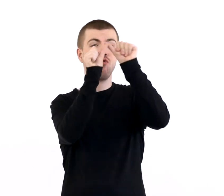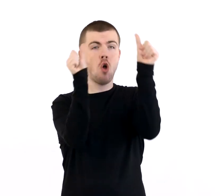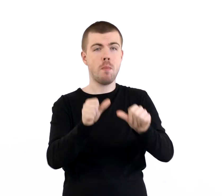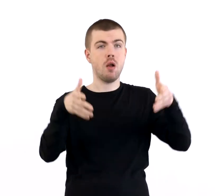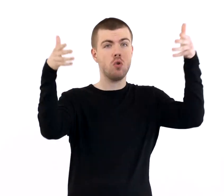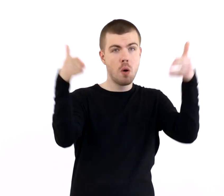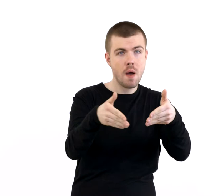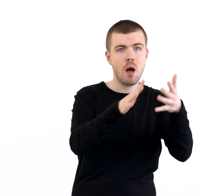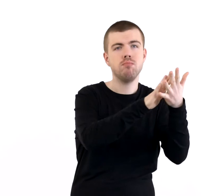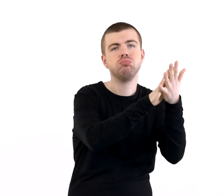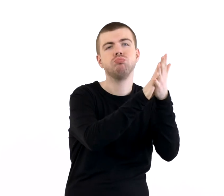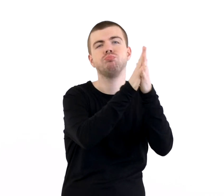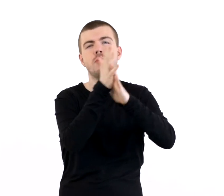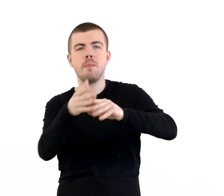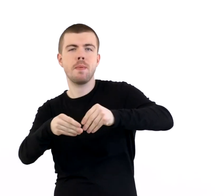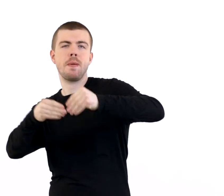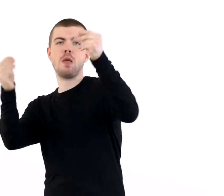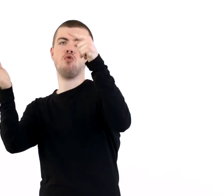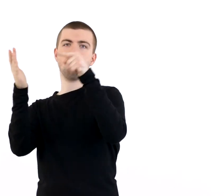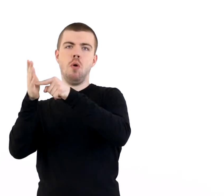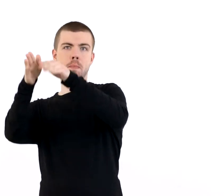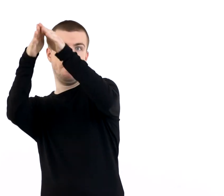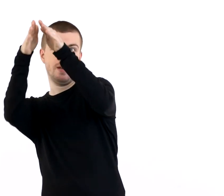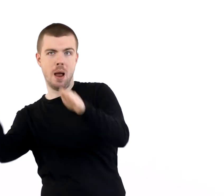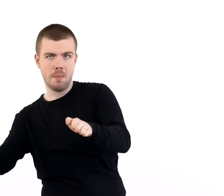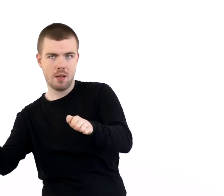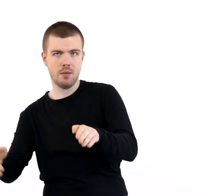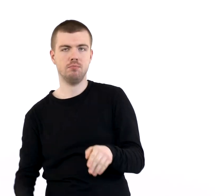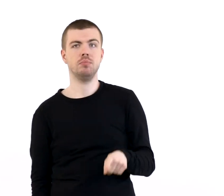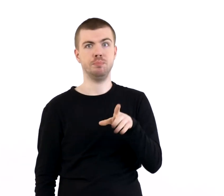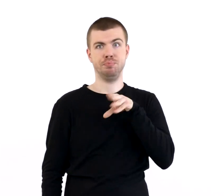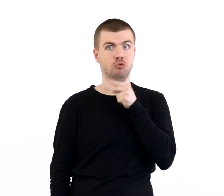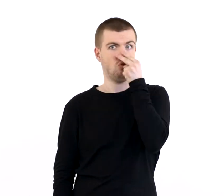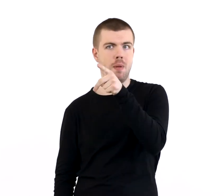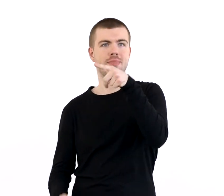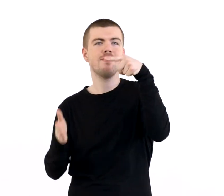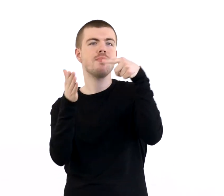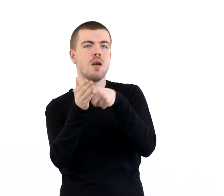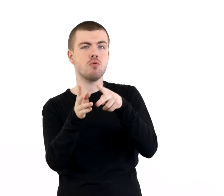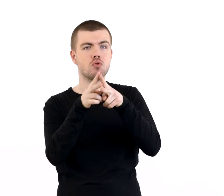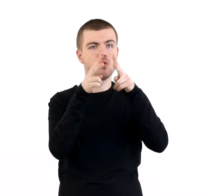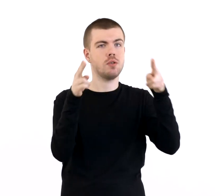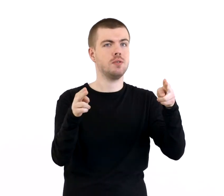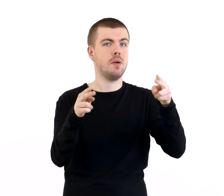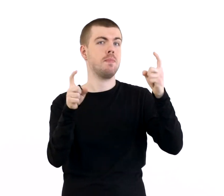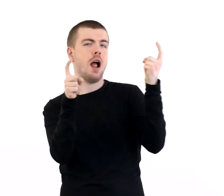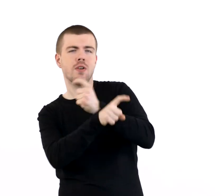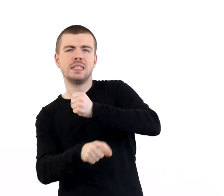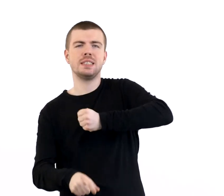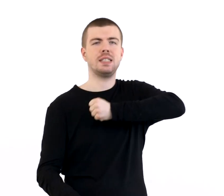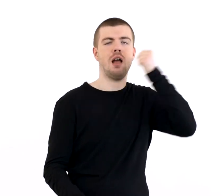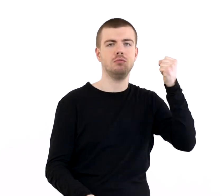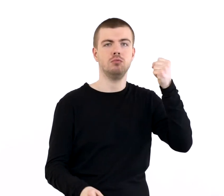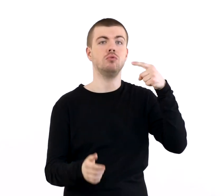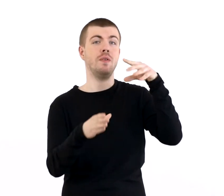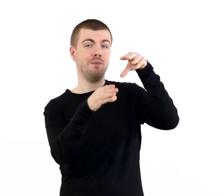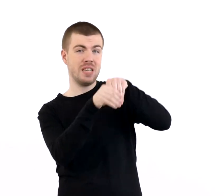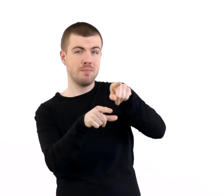Kolejną formą grobowca, której szczególny rozkwit możemy zobaczyć w czasie Starego Państwa była piramida.